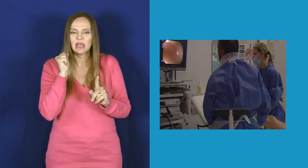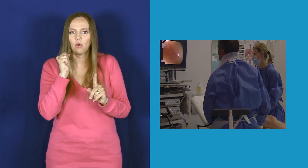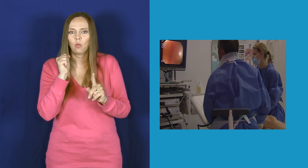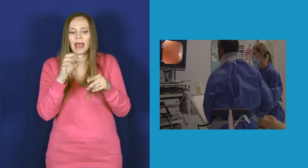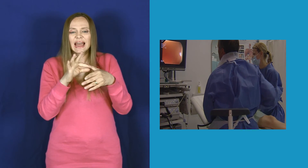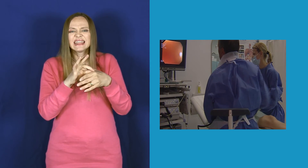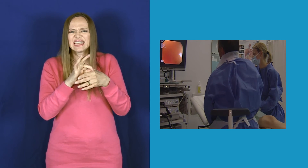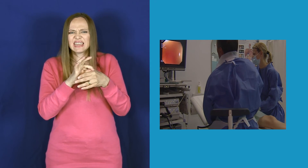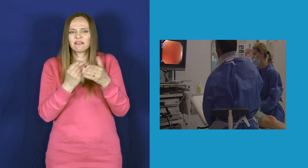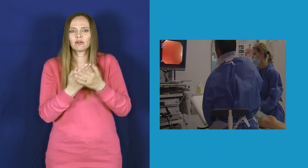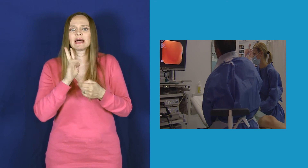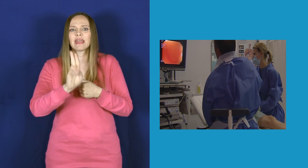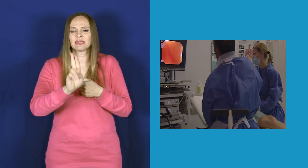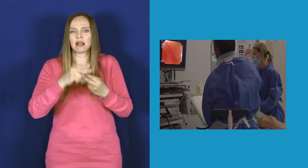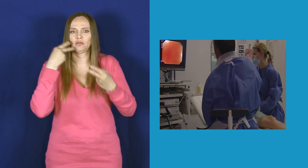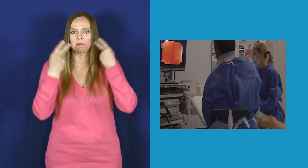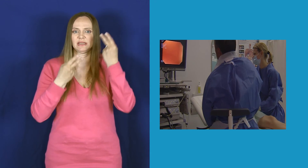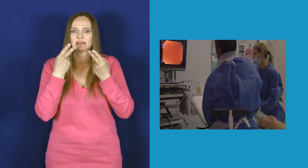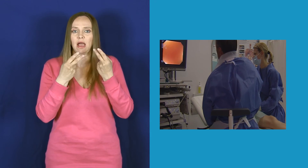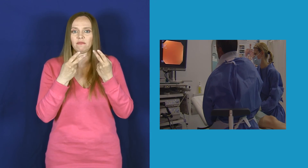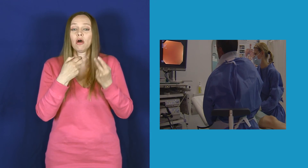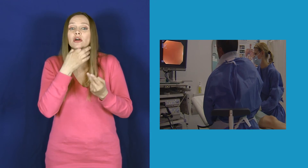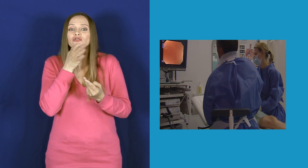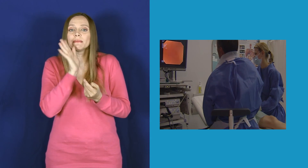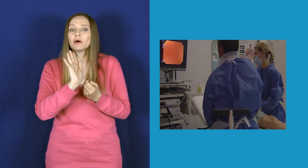Če bo z vašim črevesom vse v redu, boste novice veseli.